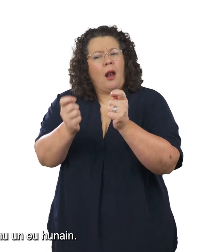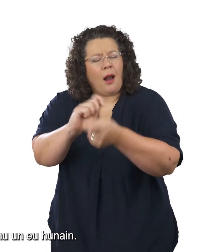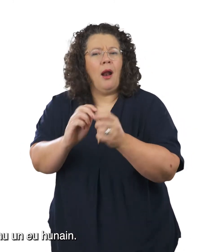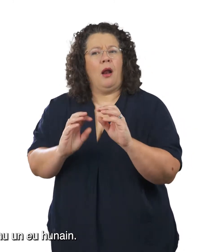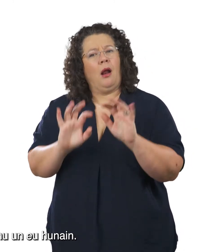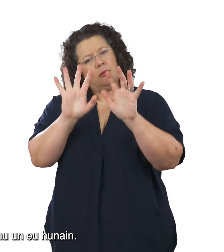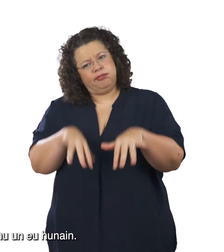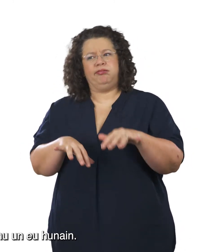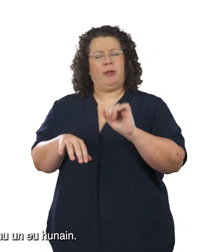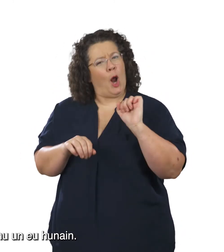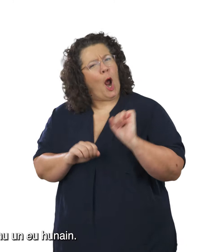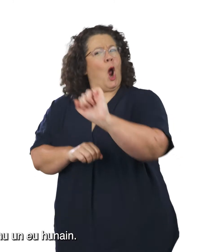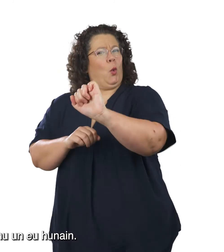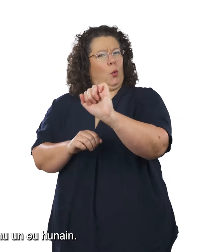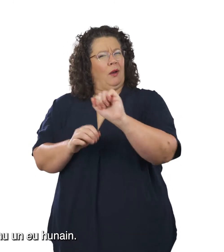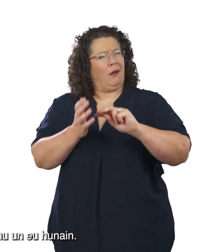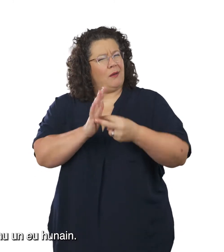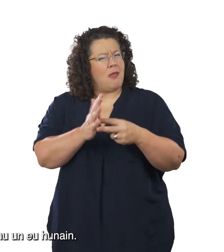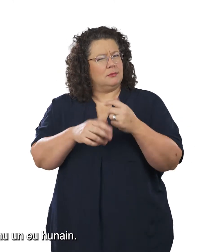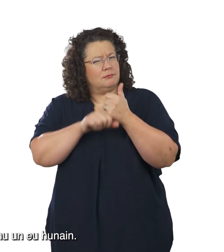yn ysgrifennu un eu hunain.